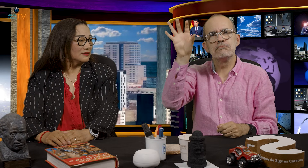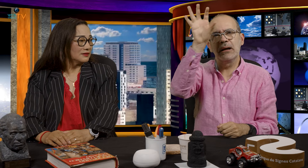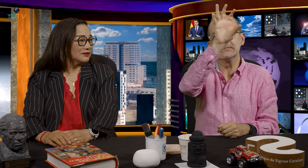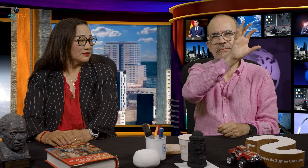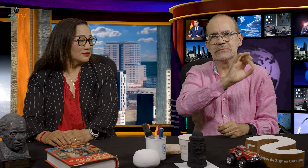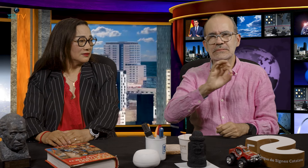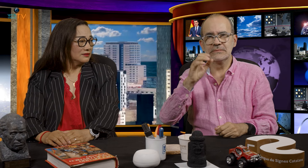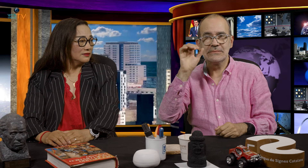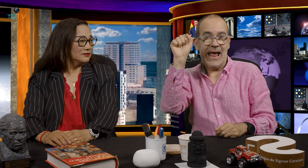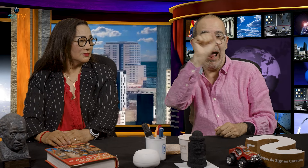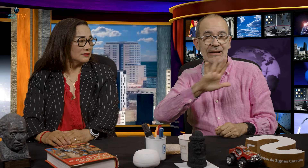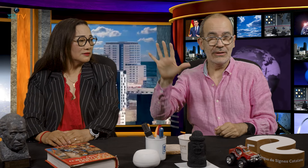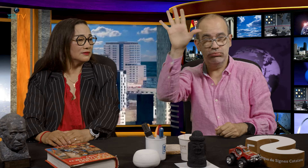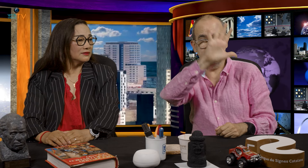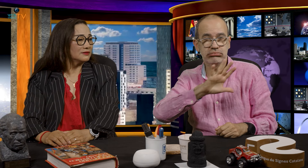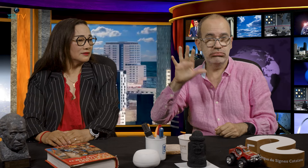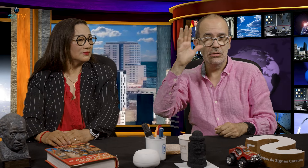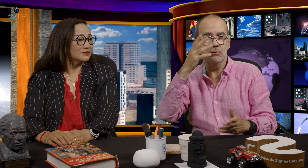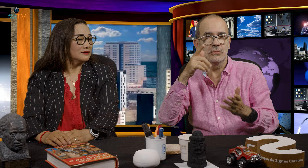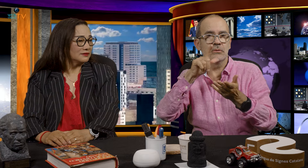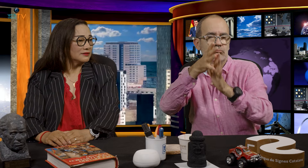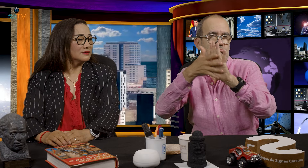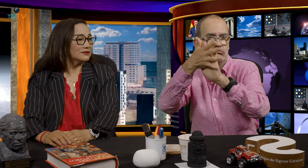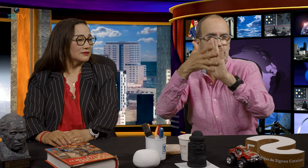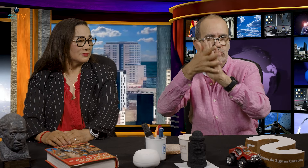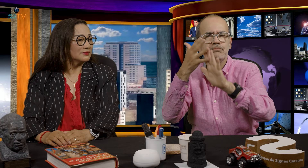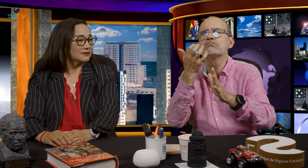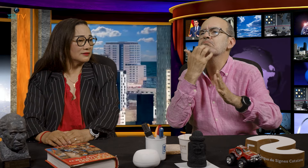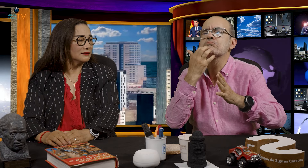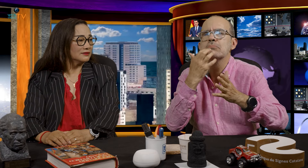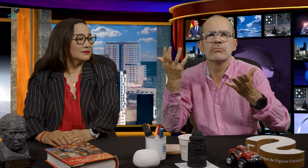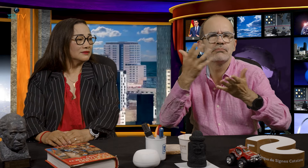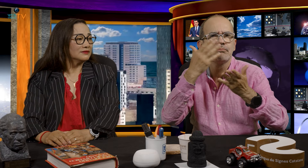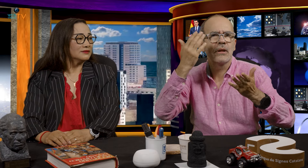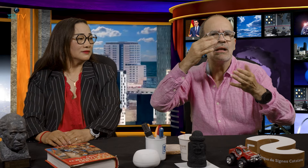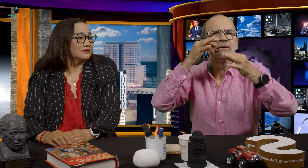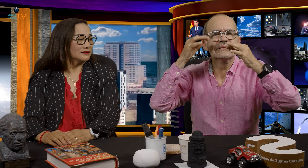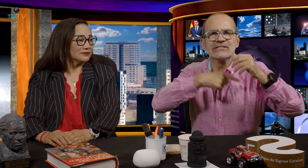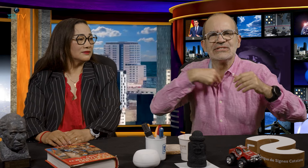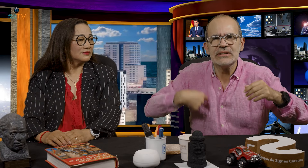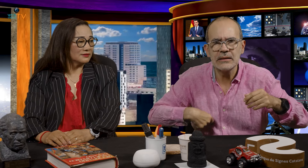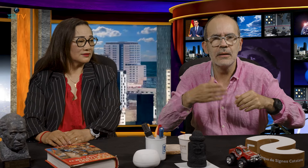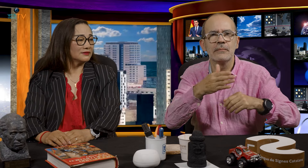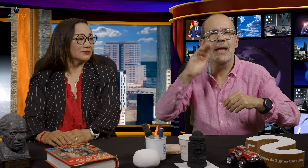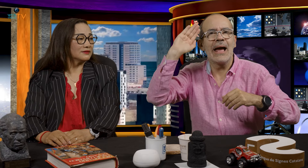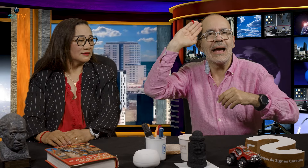En Asia, por ejemplo, está la china, la japonesa y la coreana.